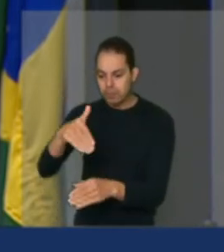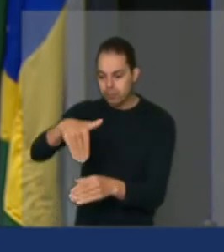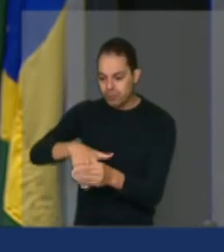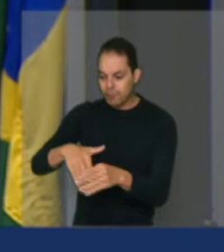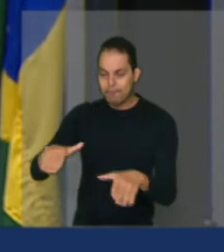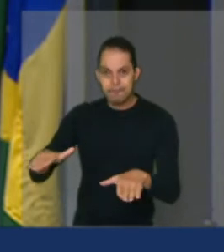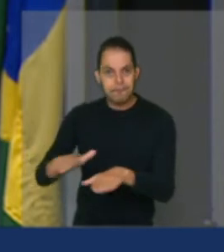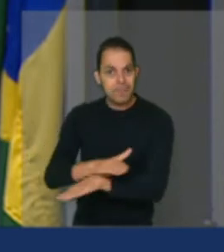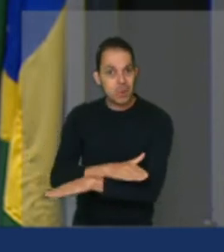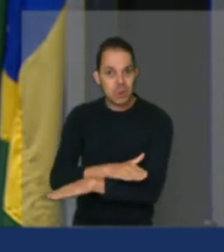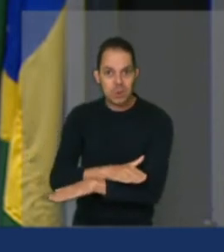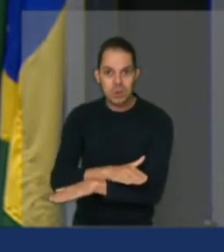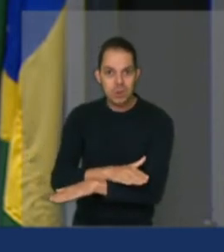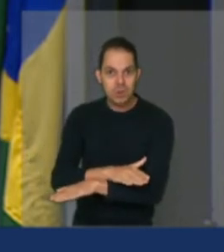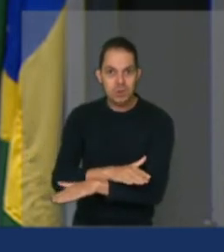FÍ SICO, APENAS VISUAL.